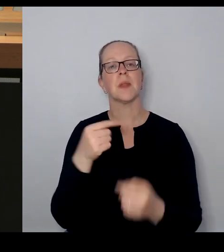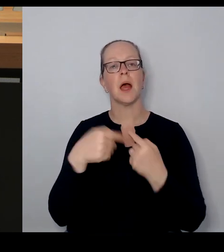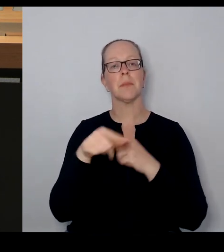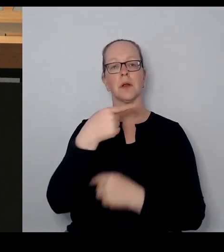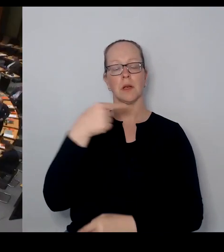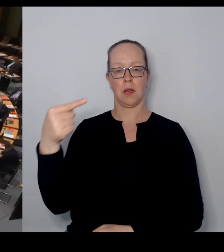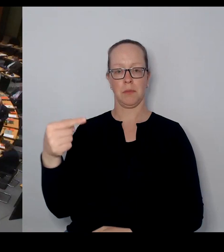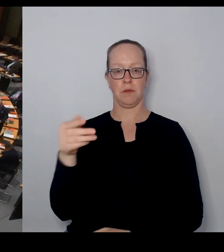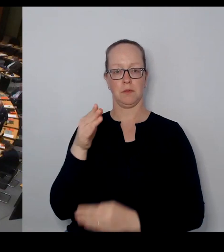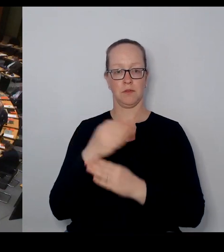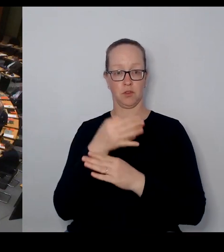Bitte schön.